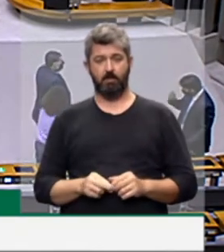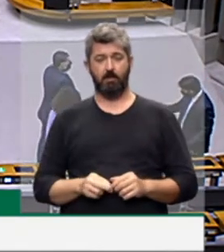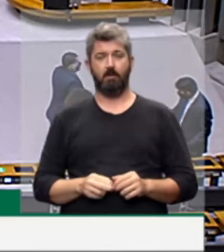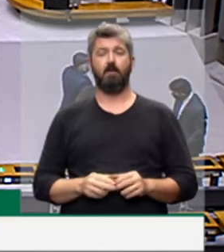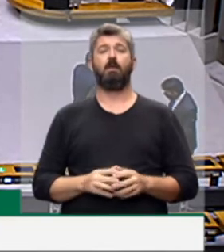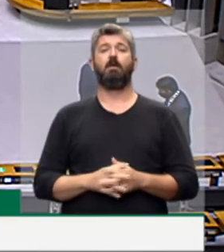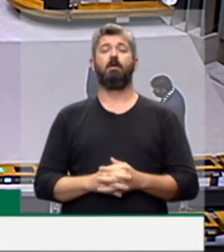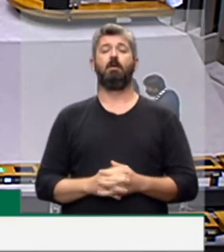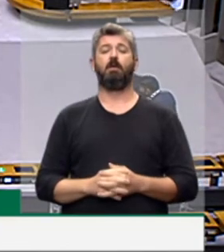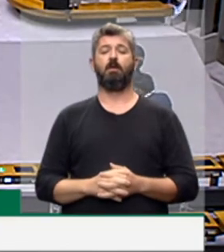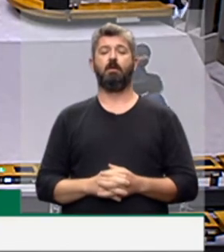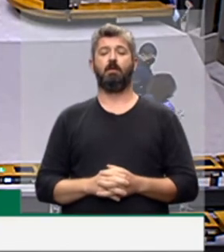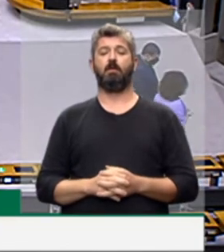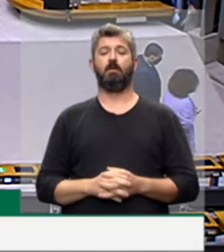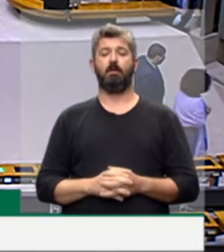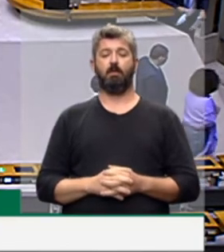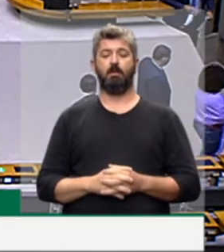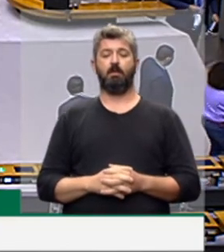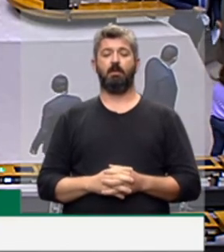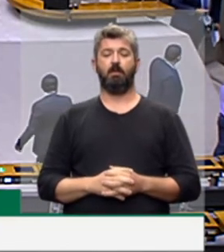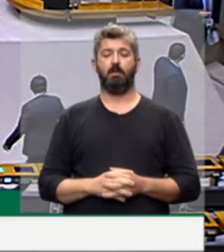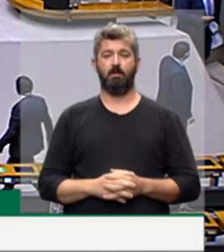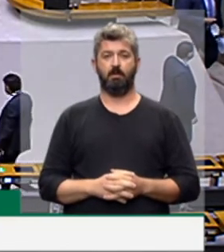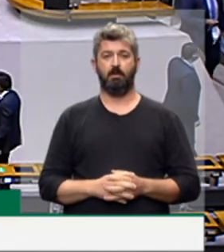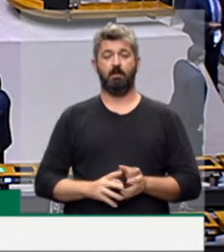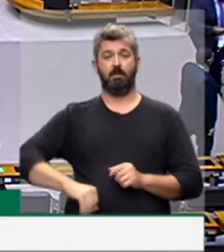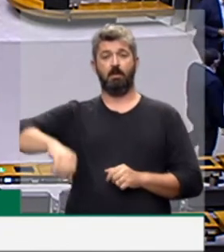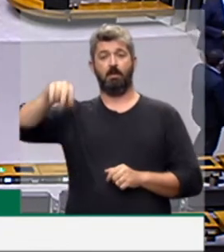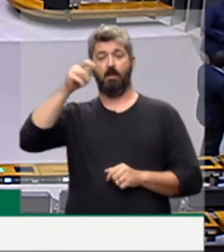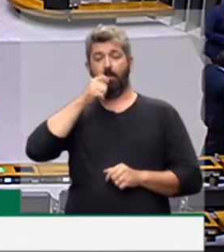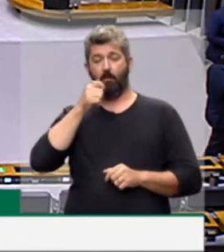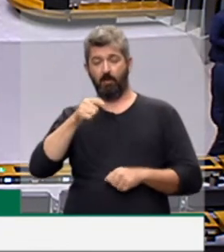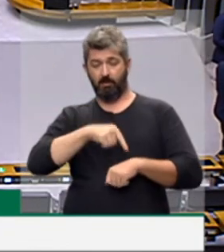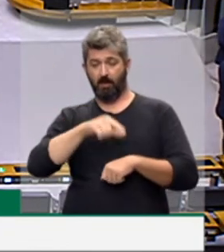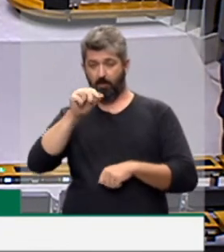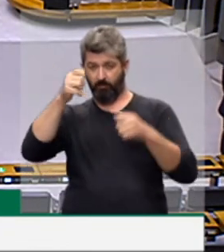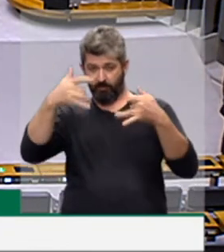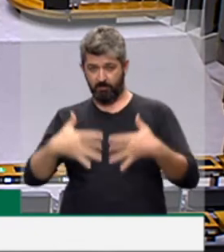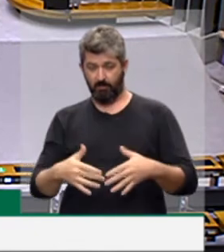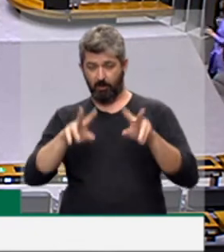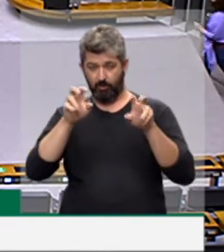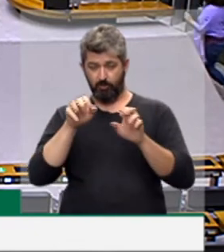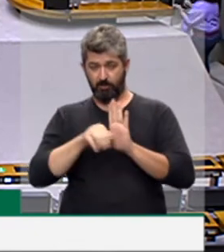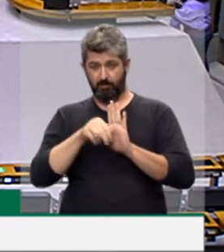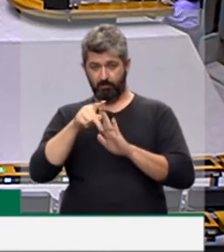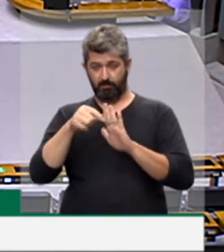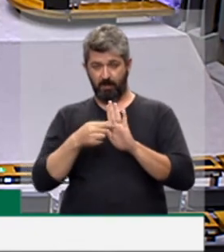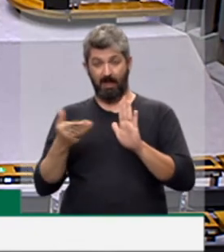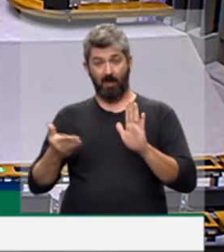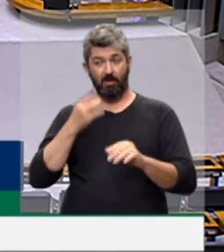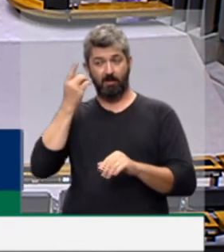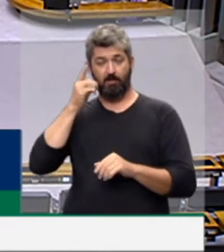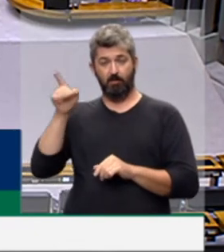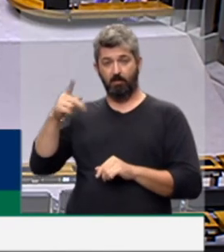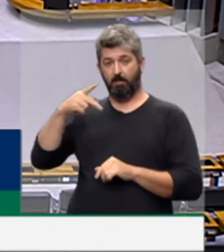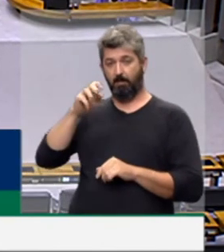POSSO FAZER UMA PERGUNTA AO RELATOR? DEIXA PRIMEIRO A DEPUTADO PERPÉTUA, DEPUTADO LÉO MORAES, DAQUI A POUQUINHO